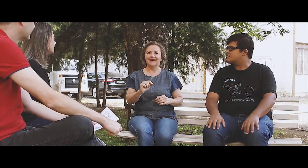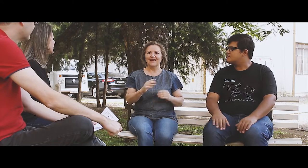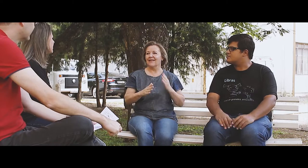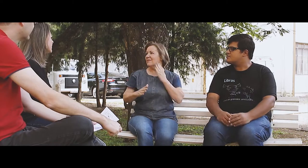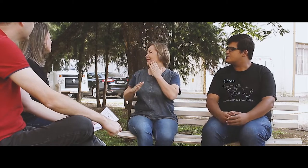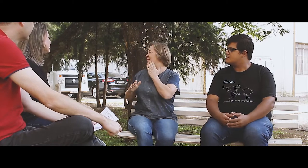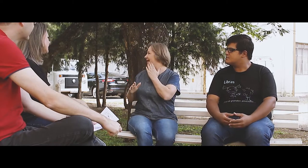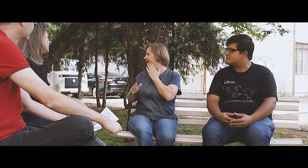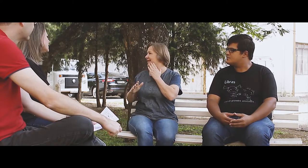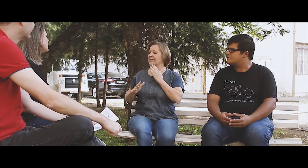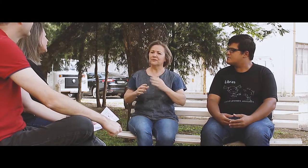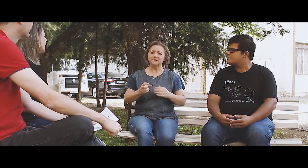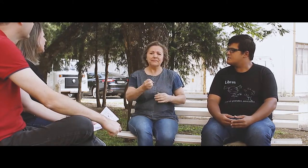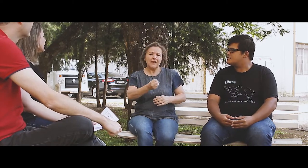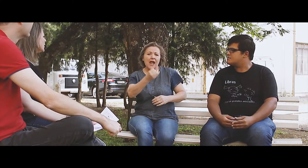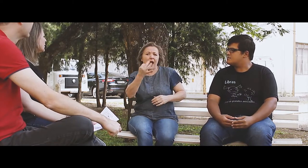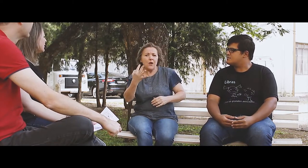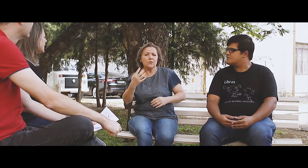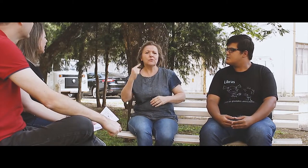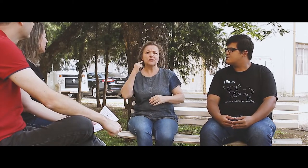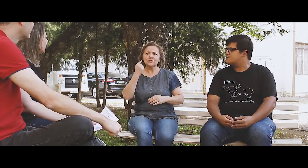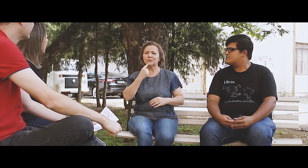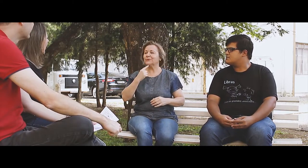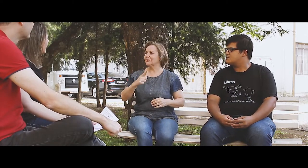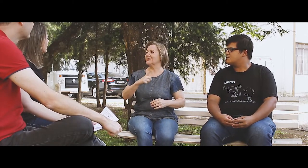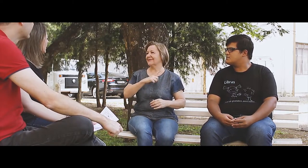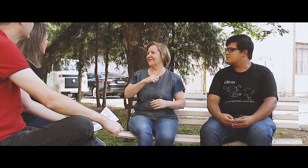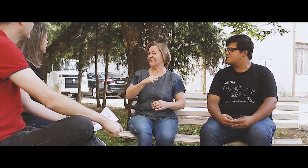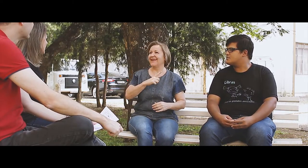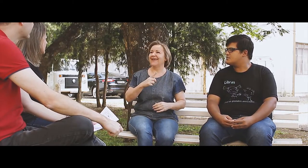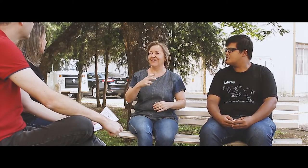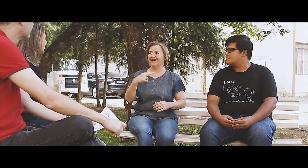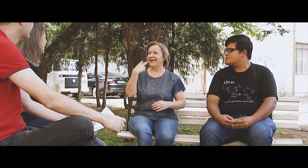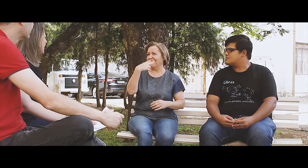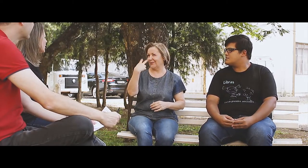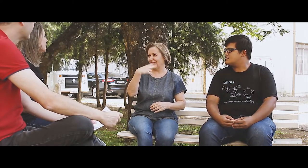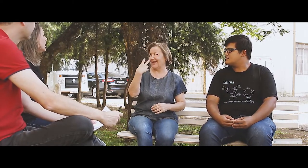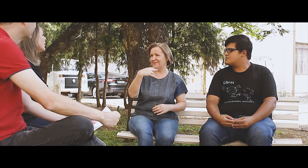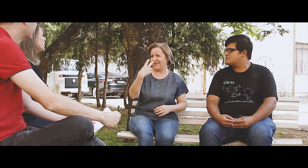sempre falando de frente e nunca virar de lado né, nunca estar de lado porque